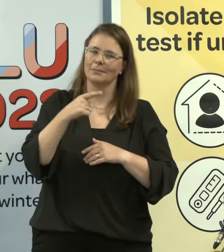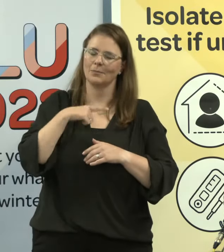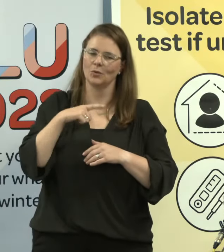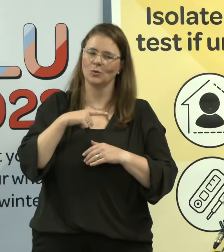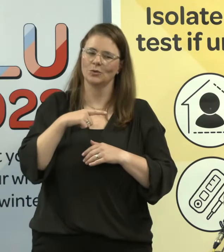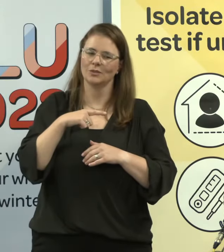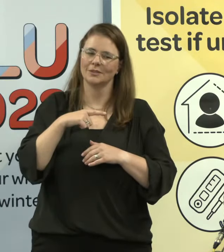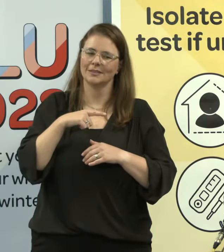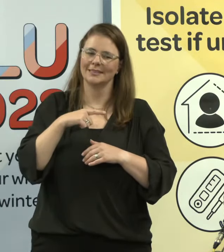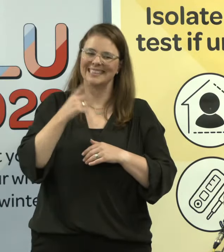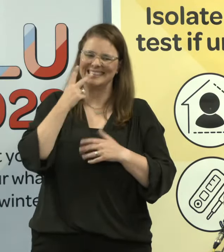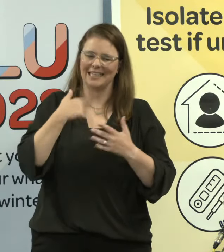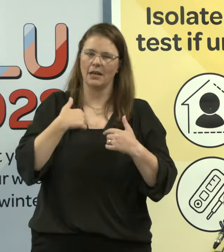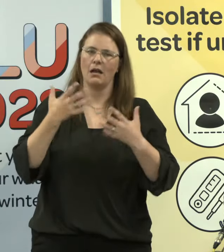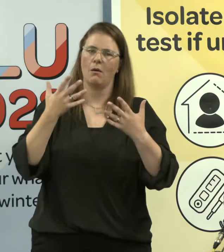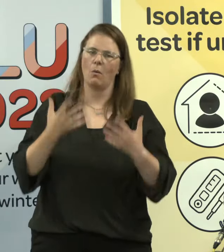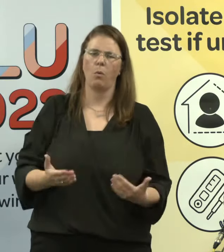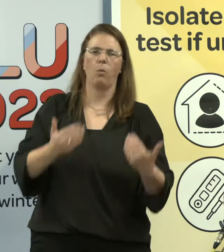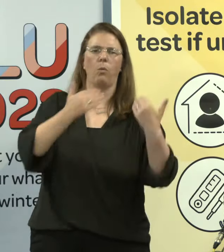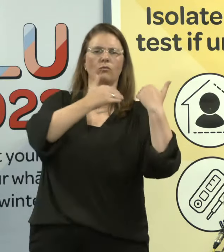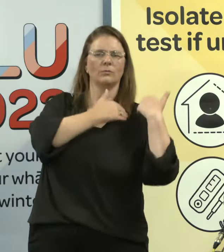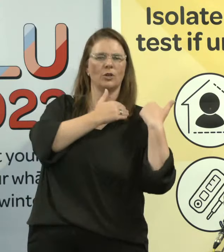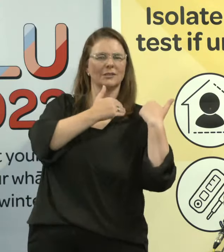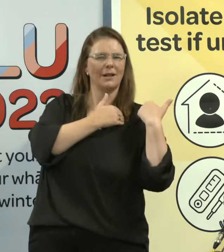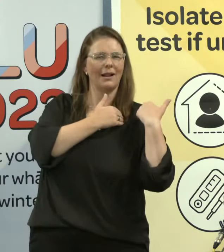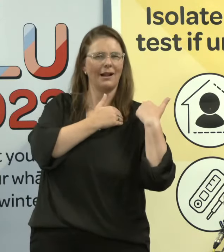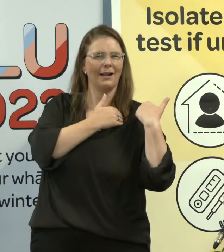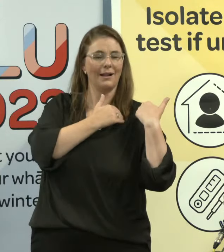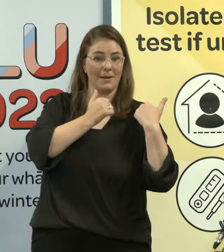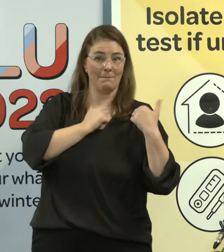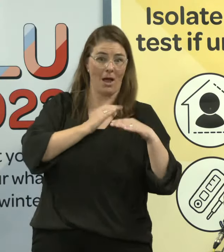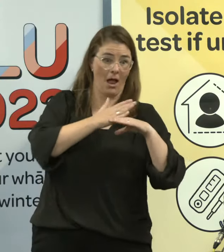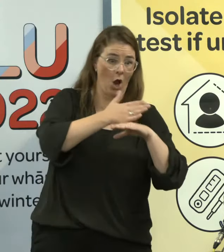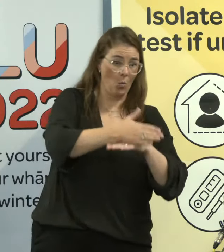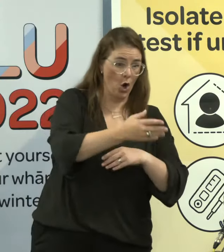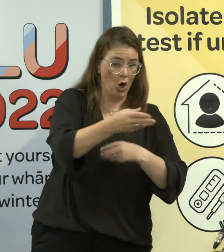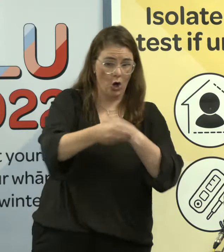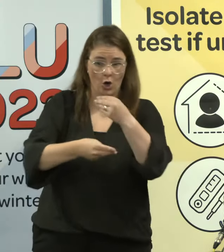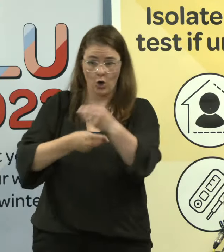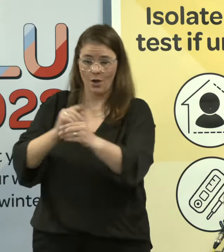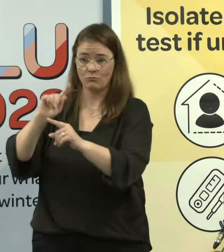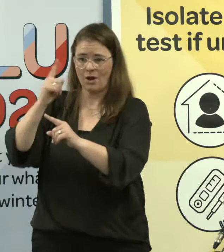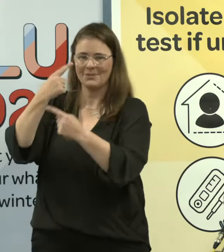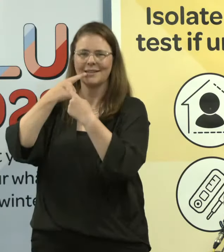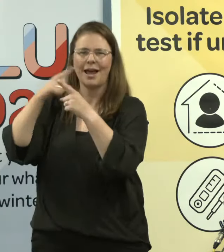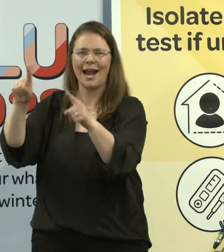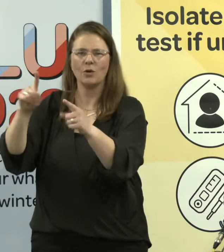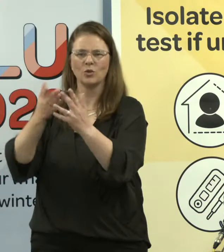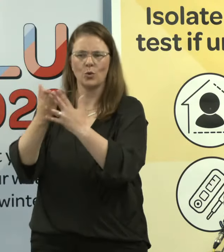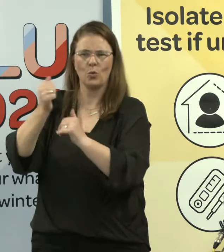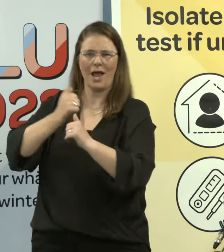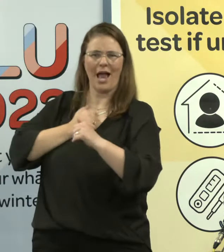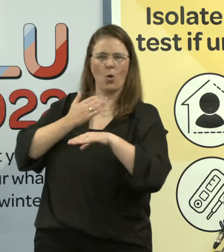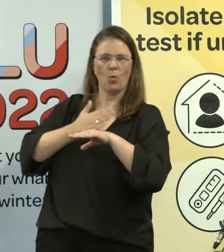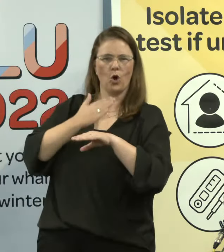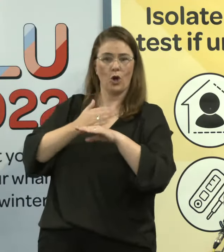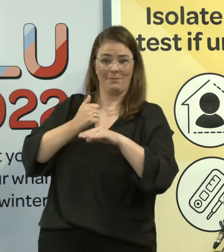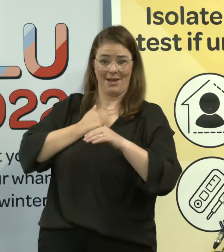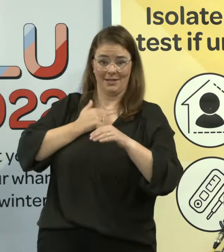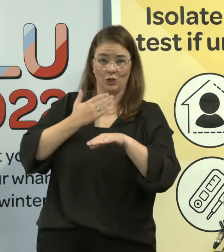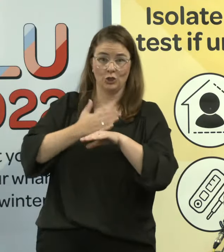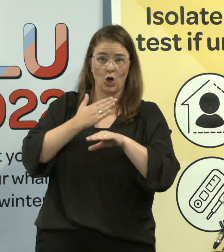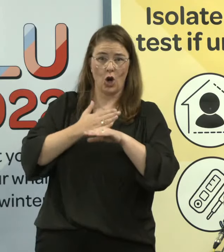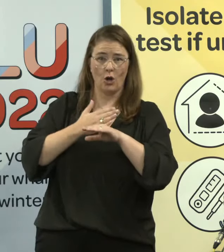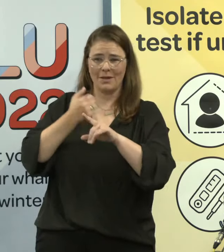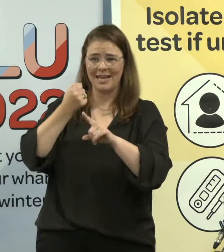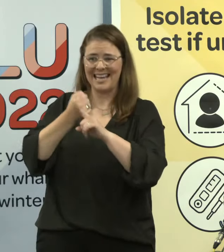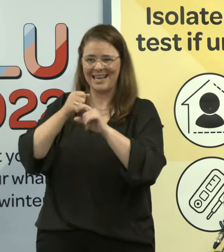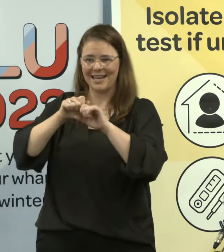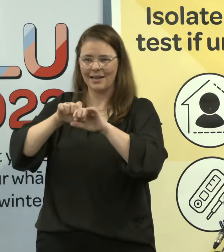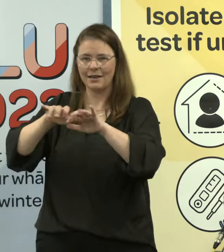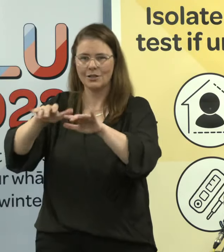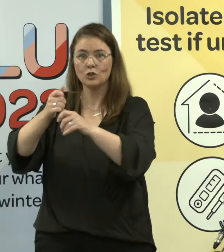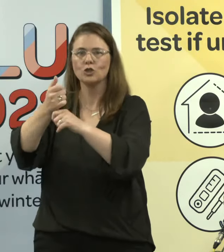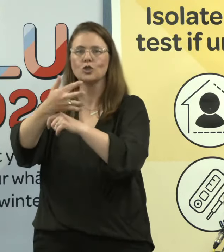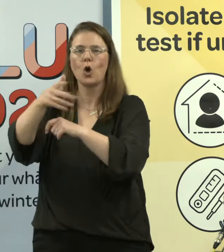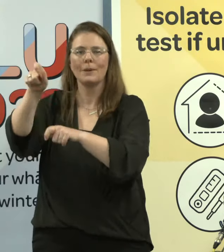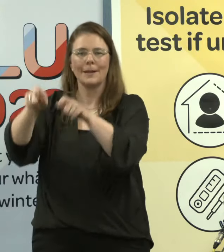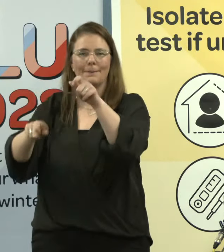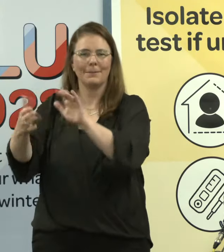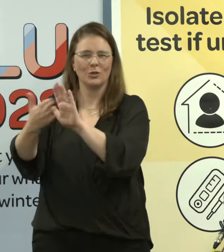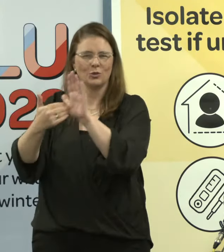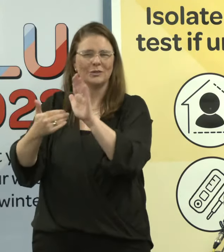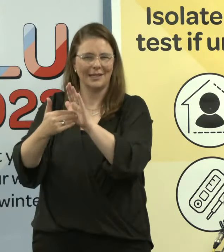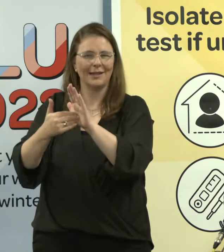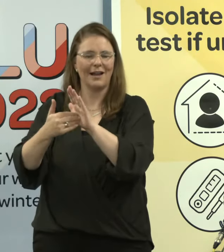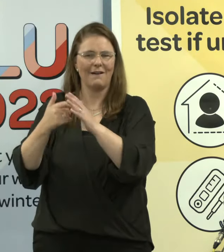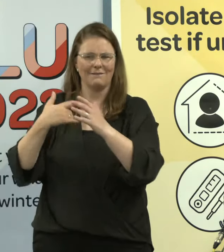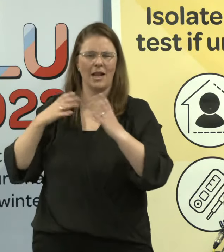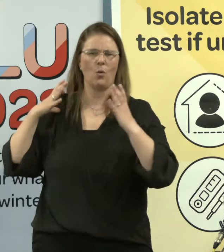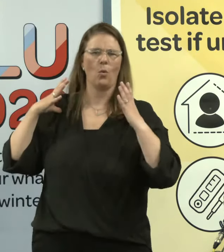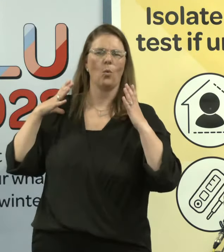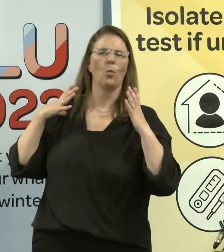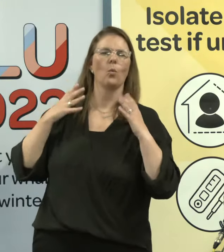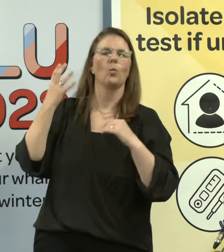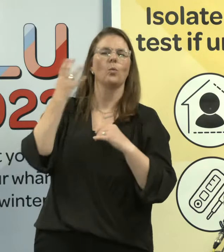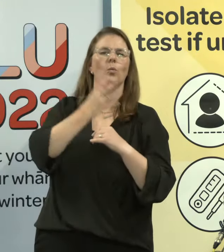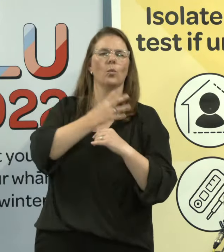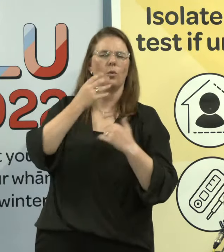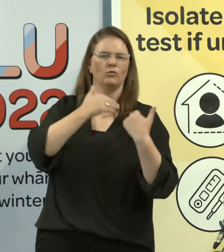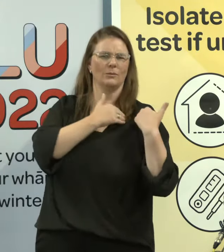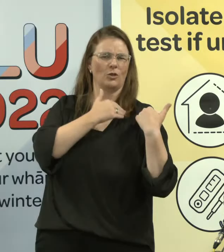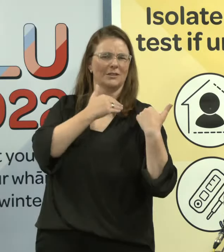Me te ahua whakamataku o tera.